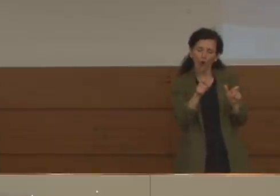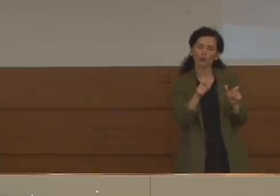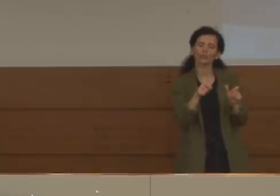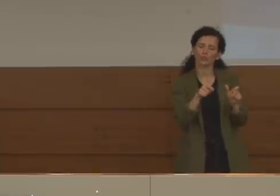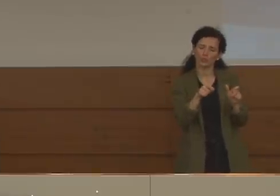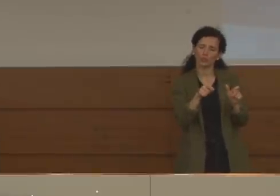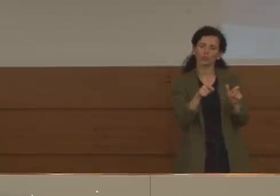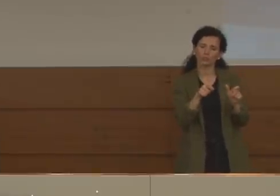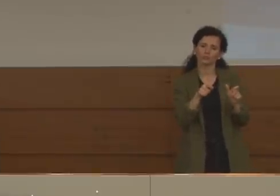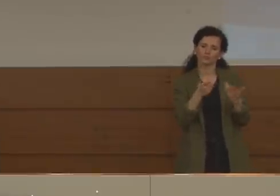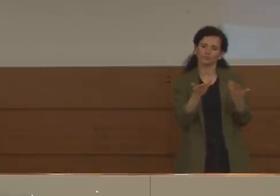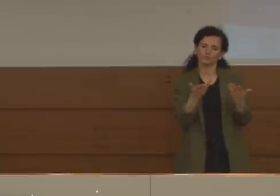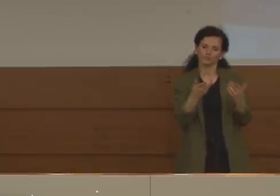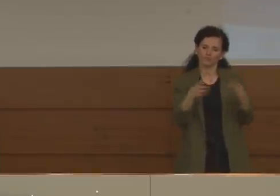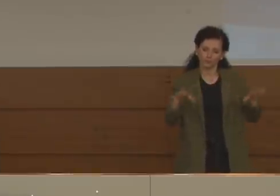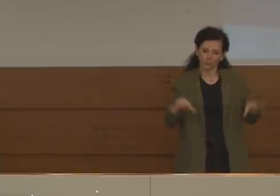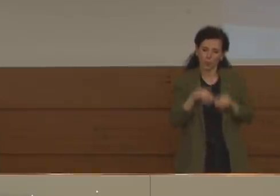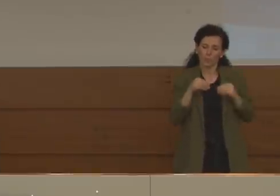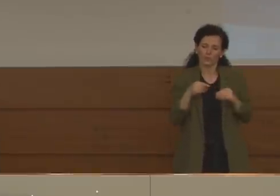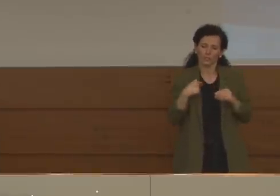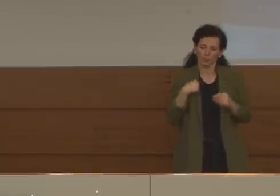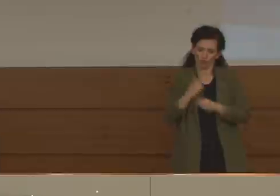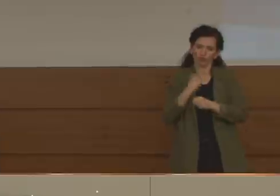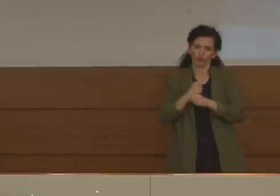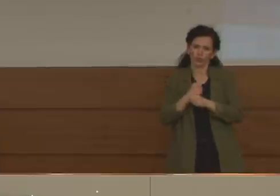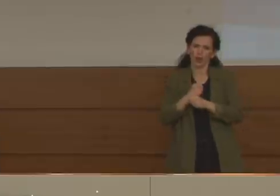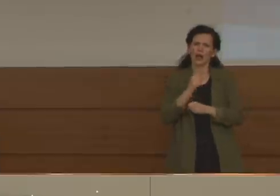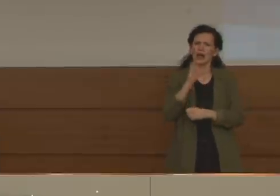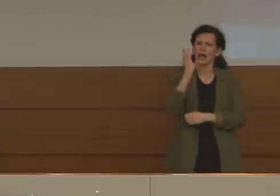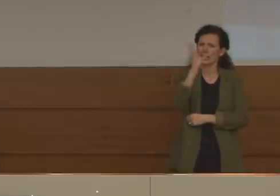L'esempio che mi fa lei mi fa venire in mente quello che fa il laboratorio di